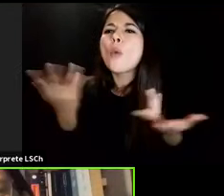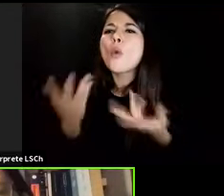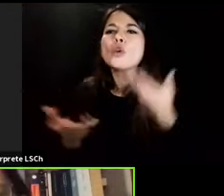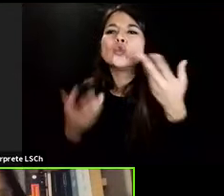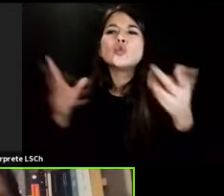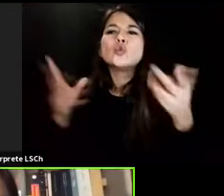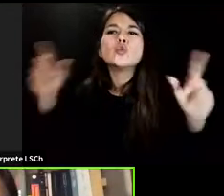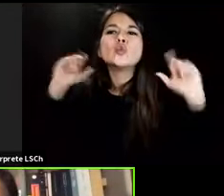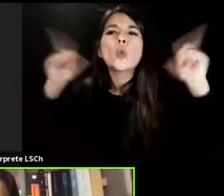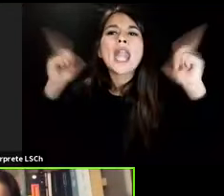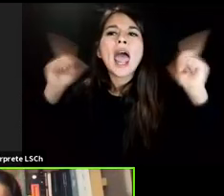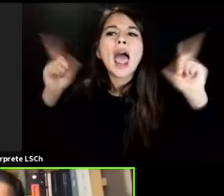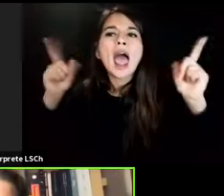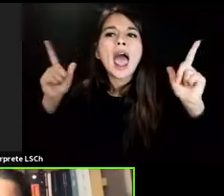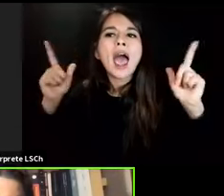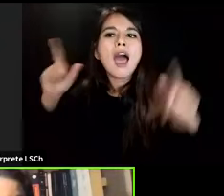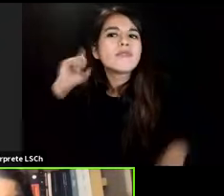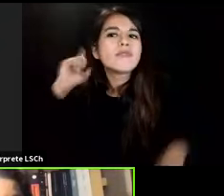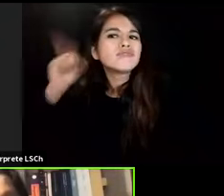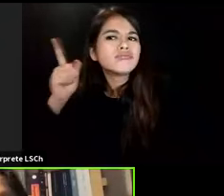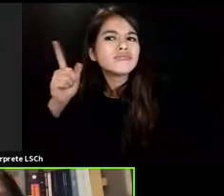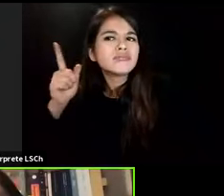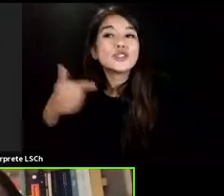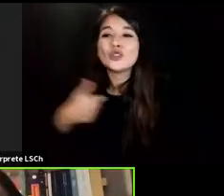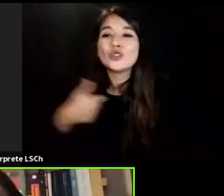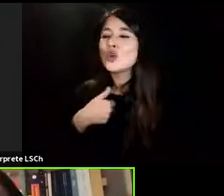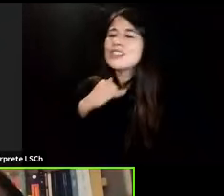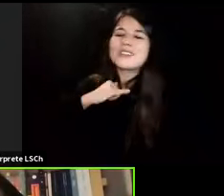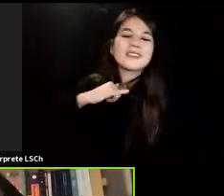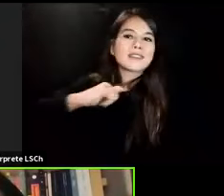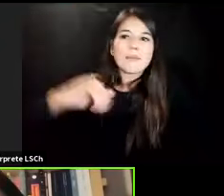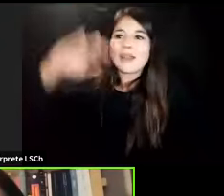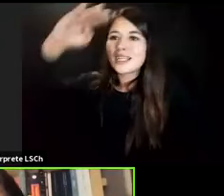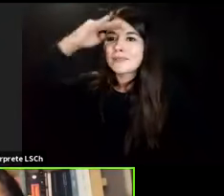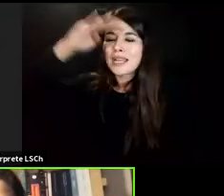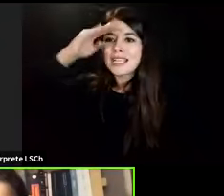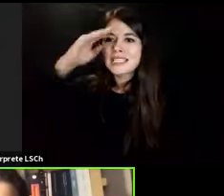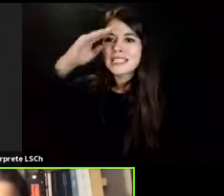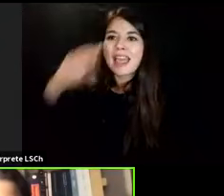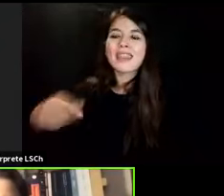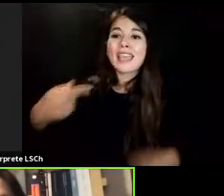experiencia de estar leyendo de estar leyendo me en voz alta y por lo mismo